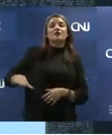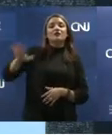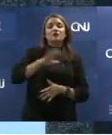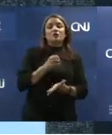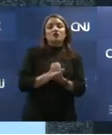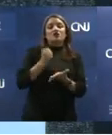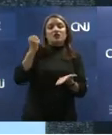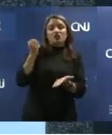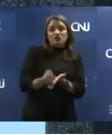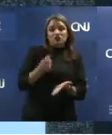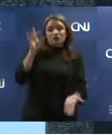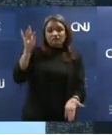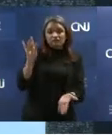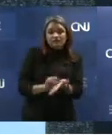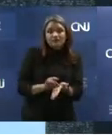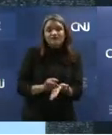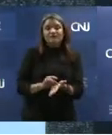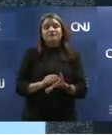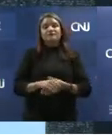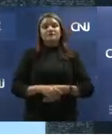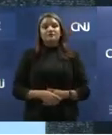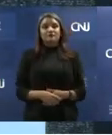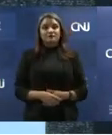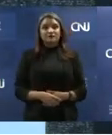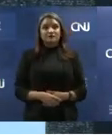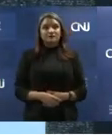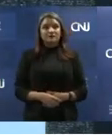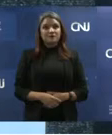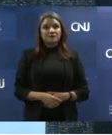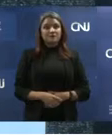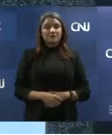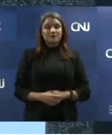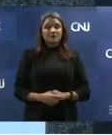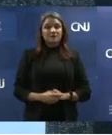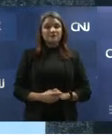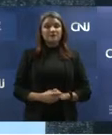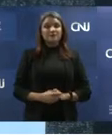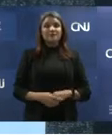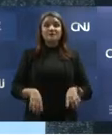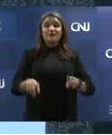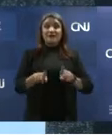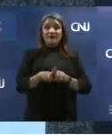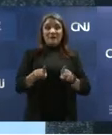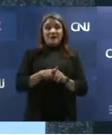(Arpen-Brasil). Não poderia deixar de destacar também que nesta empreitada